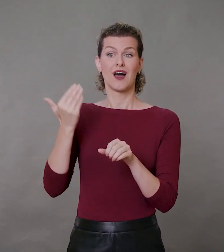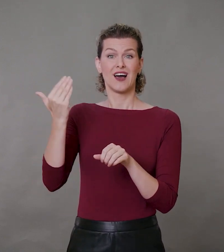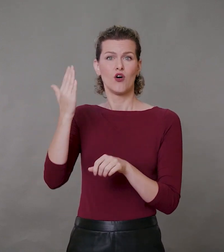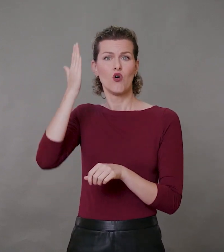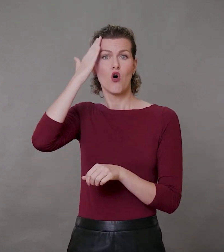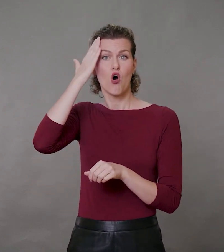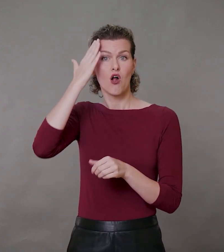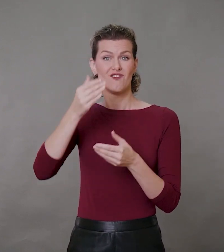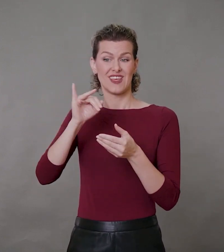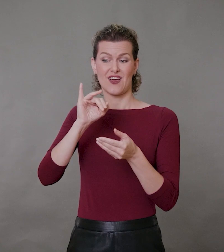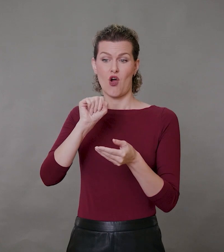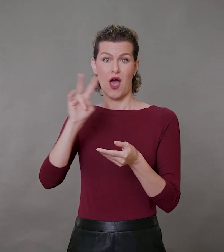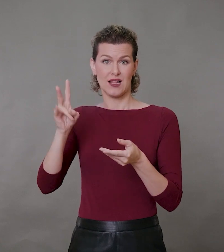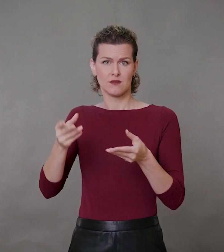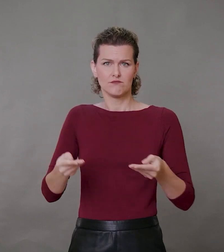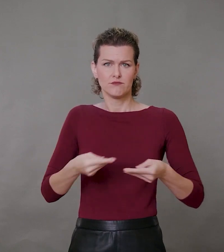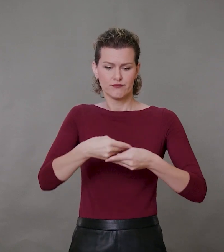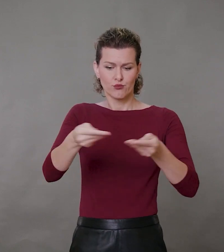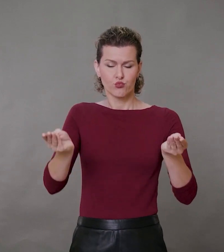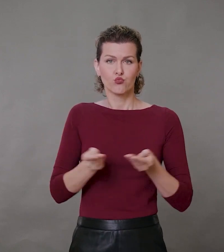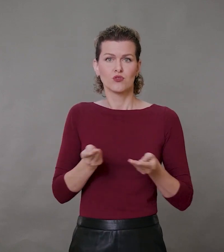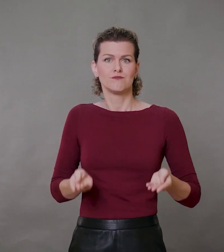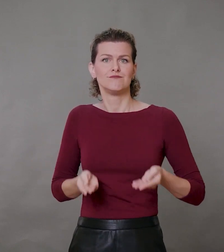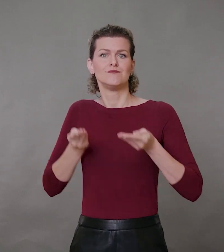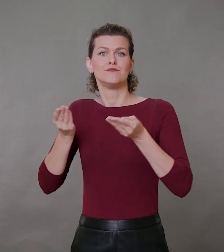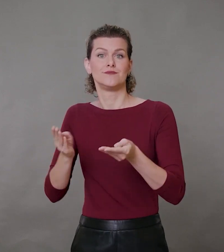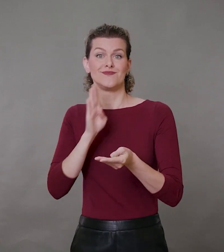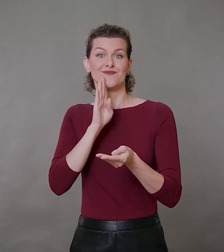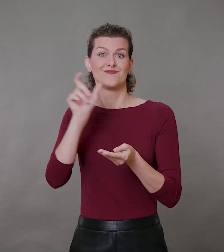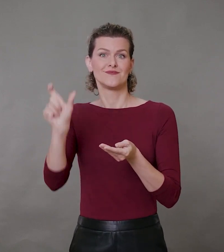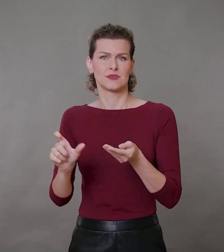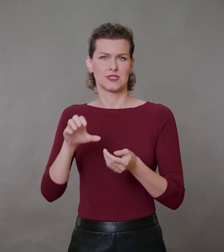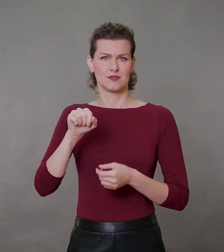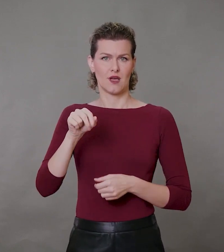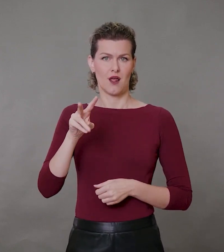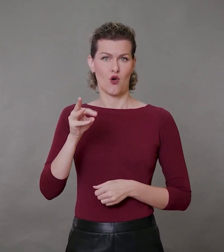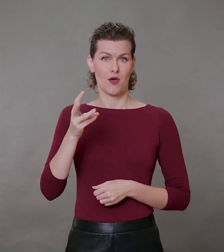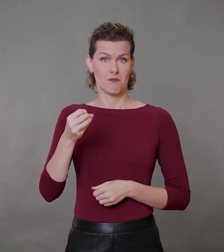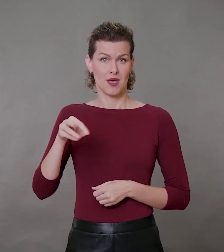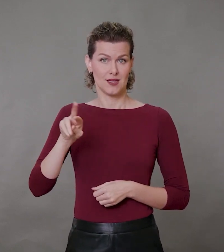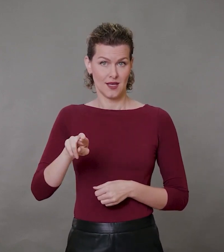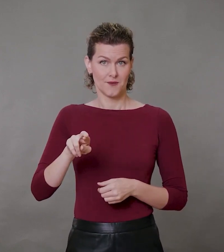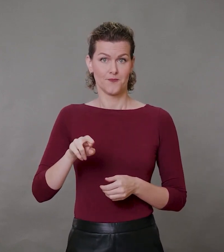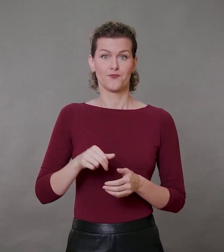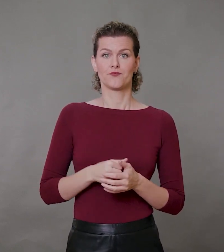и на блюде отдать голову Саломее.